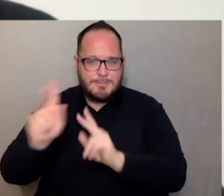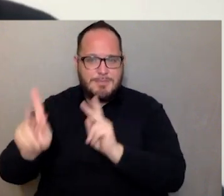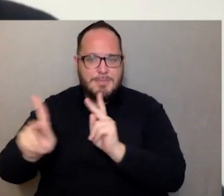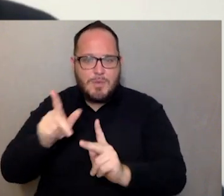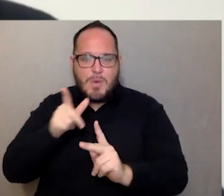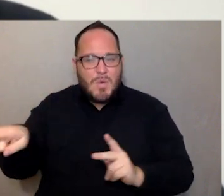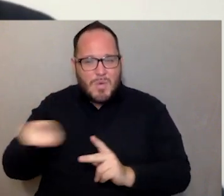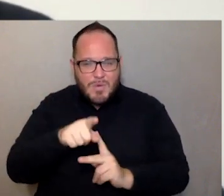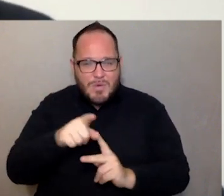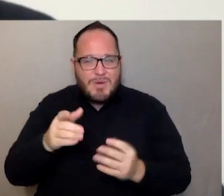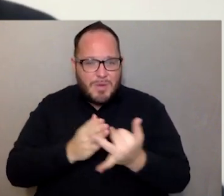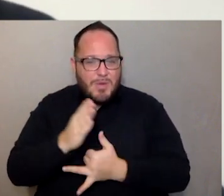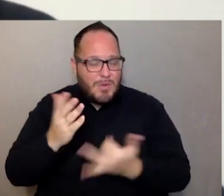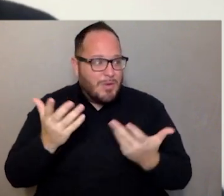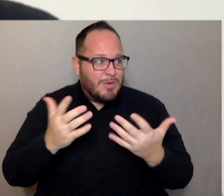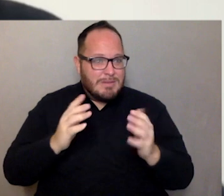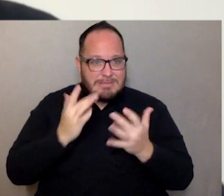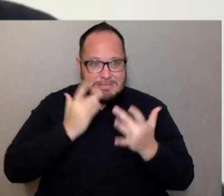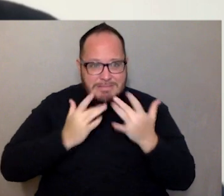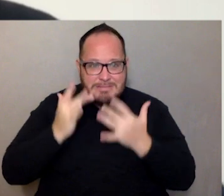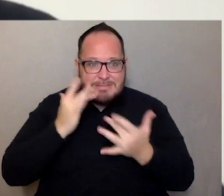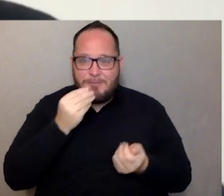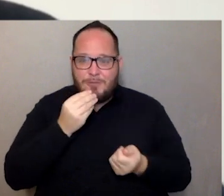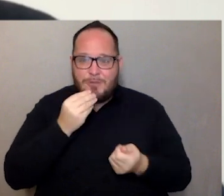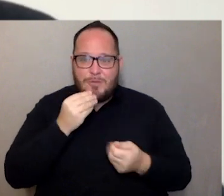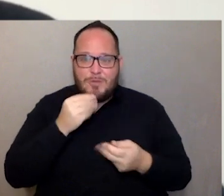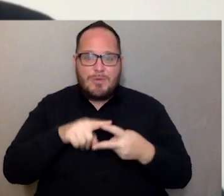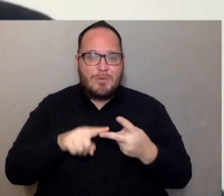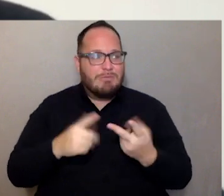INSECURITY DUE TO THIS EXCLUSION FROM OTHER PROGRAMS. THE OREGON WORKER RELIEF FUND REPRESENTS AN IMPORTANT STEP IN